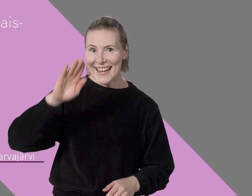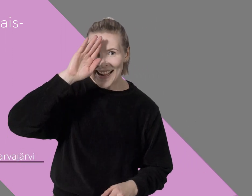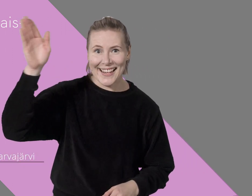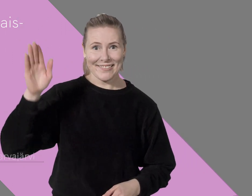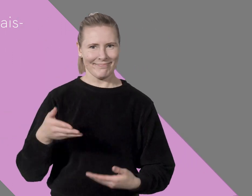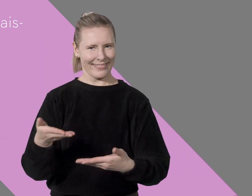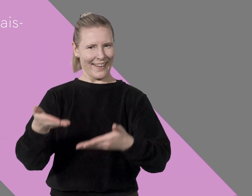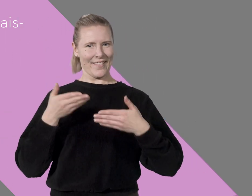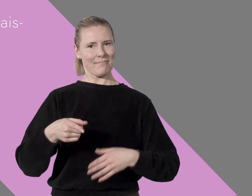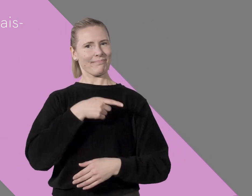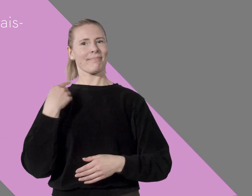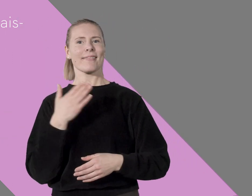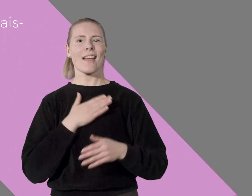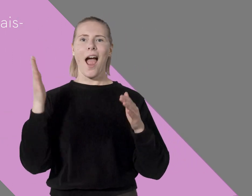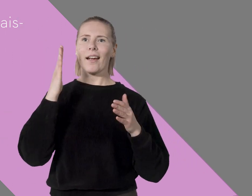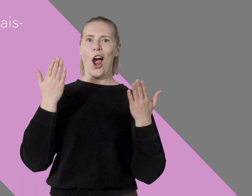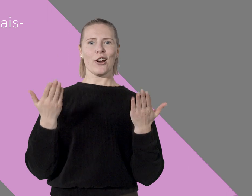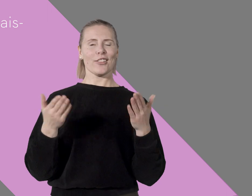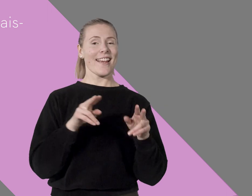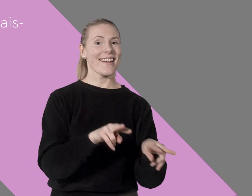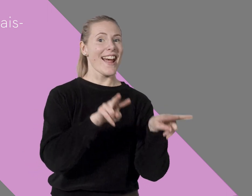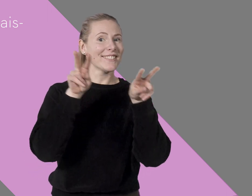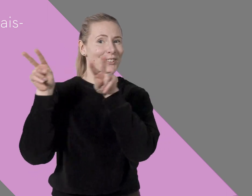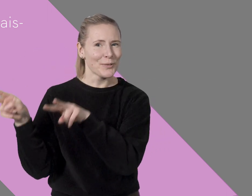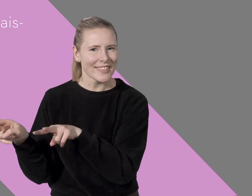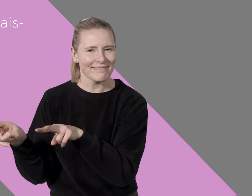Hei! Tervetuloa ajankohtaiskatsauksemme pariin!